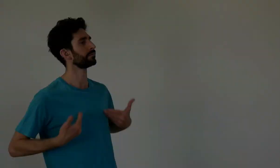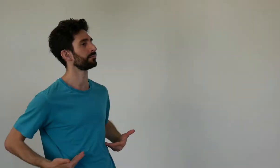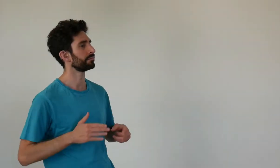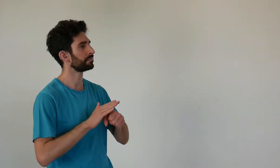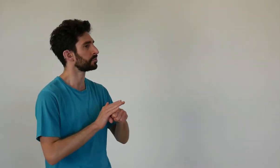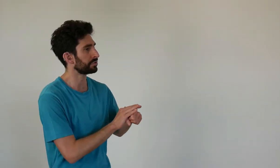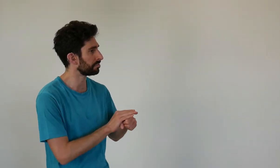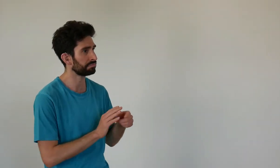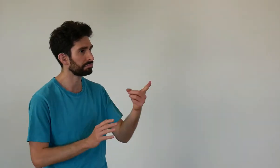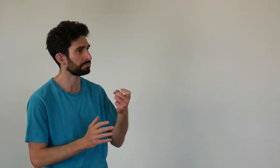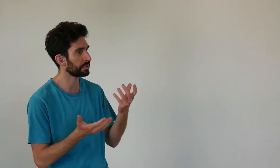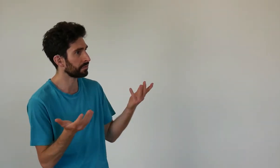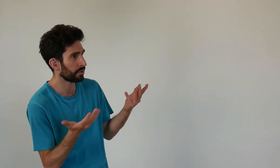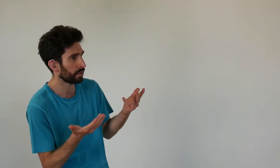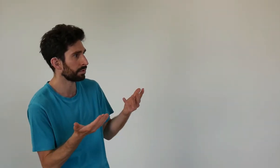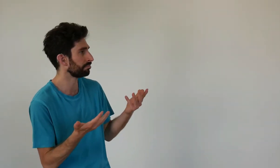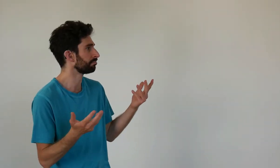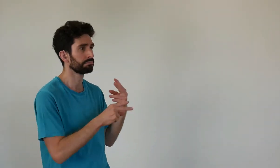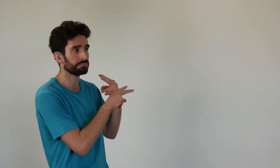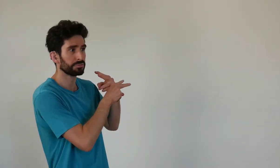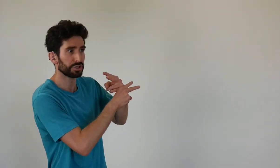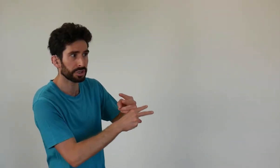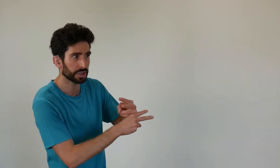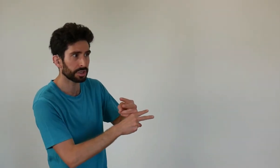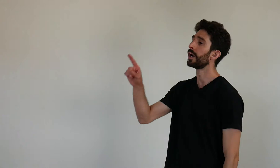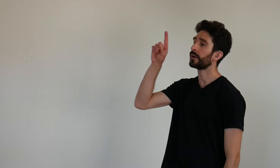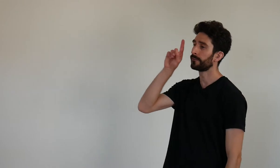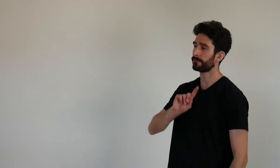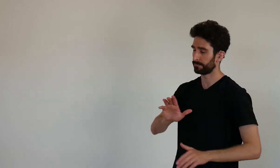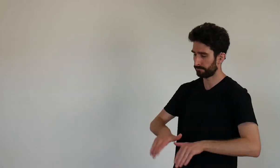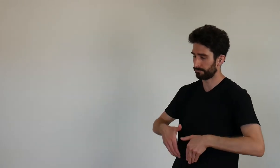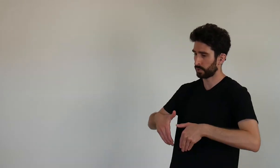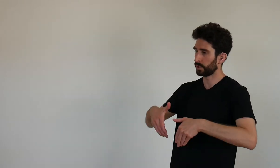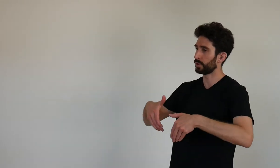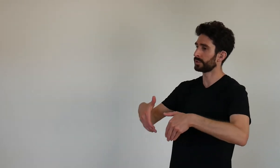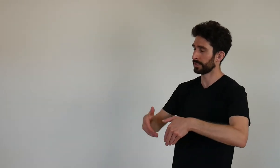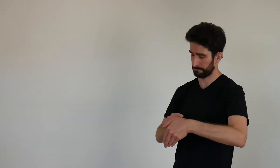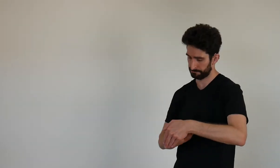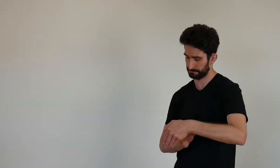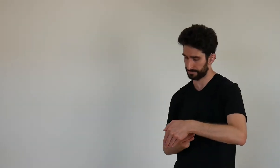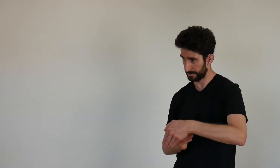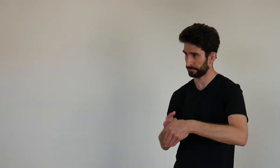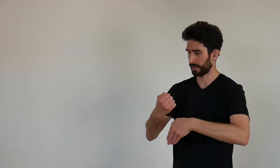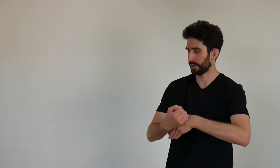D'où vient le fait d'être gaucher ? De la génétique ? En examinant les foetus des femmes enceintes